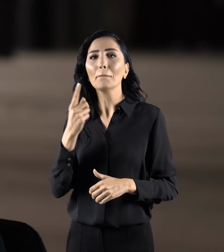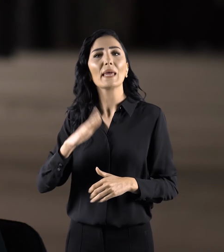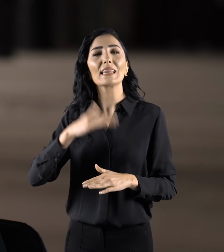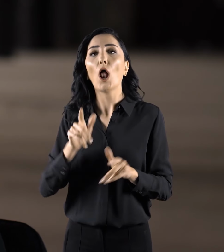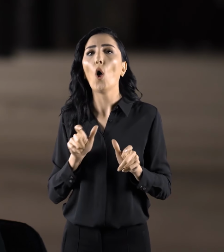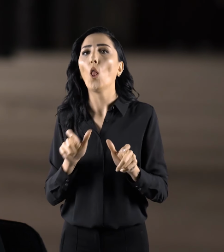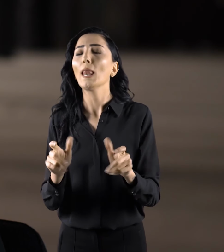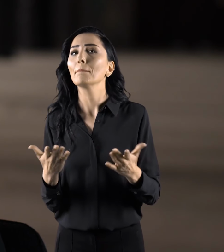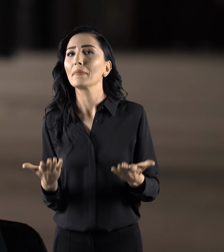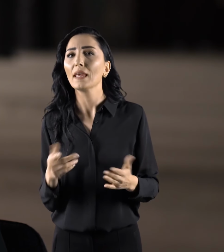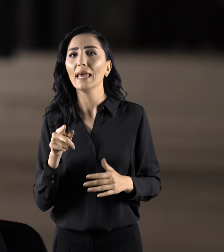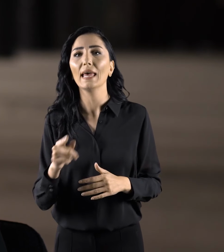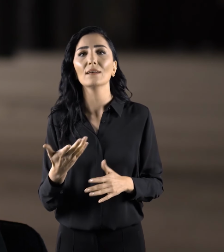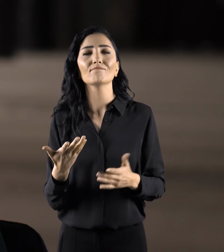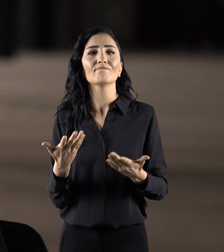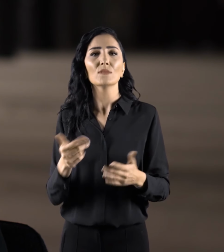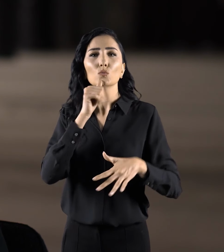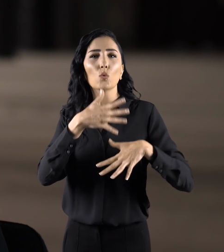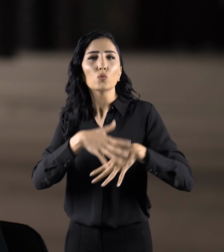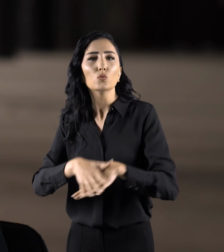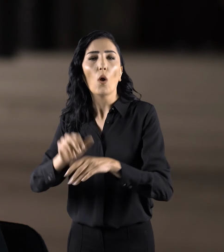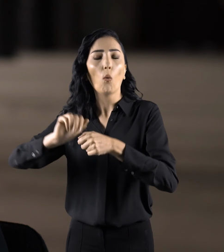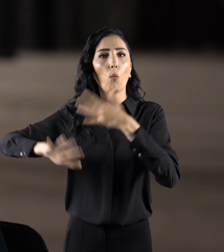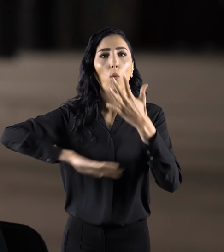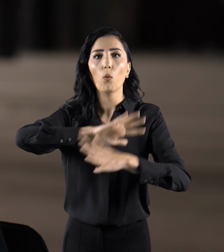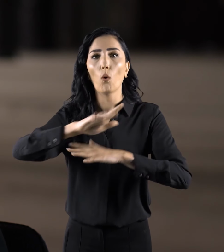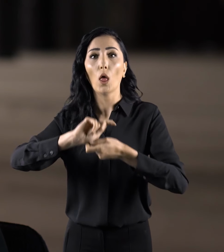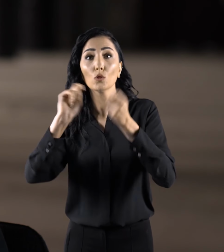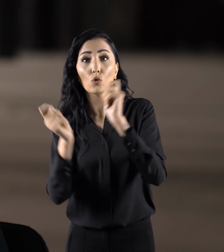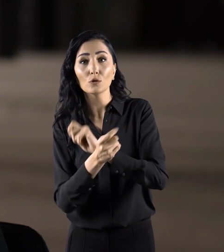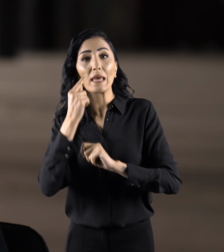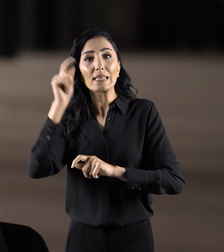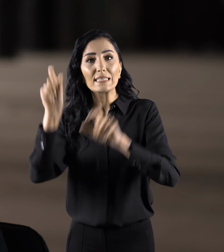Alacağınız bir diğer önlem ise genellikle seller afete dönüştüğü zaman,